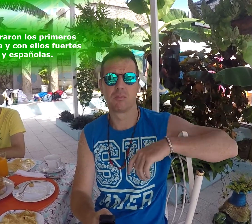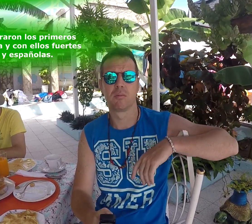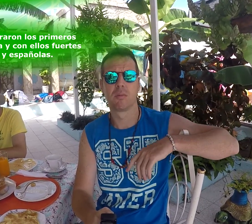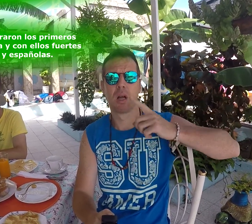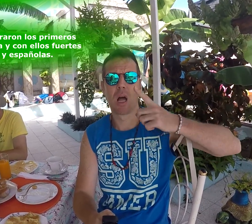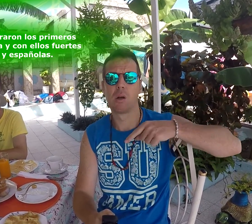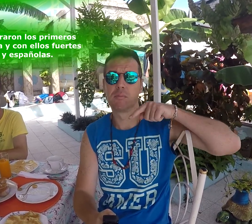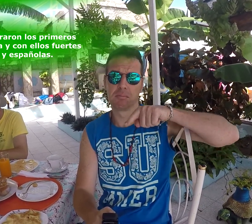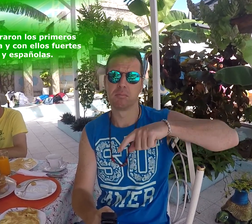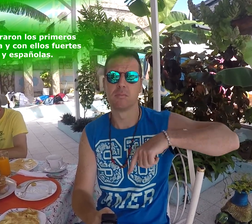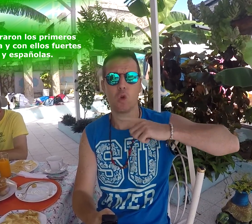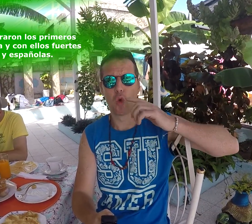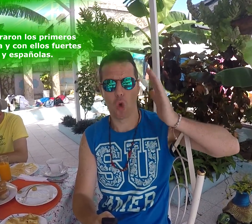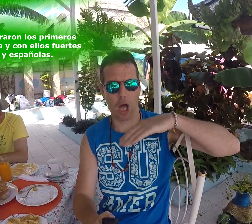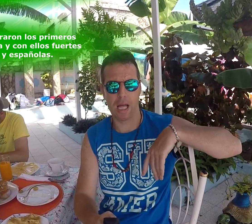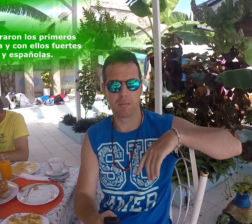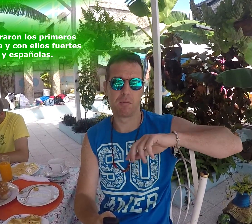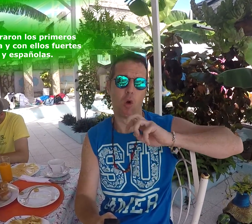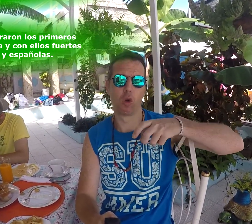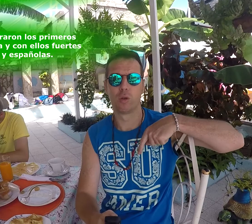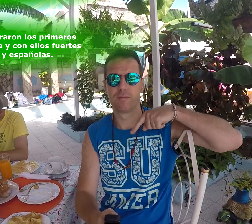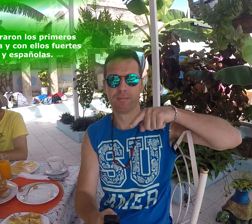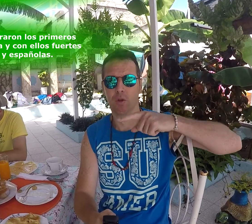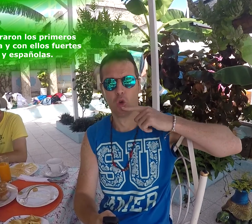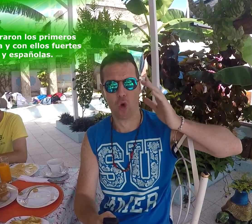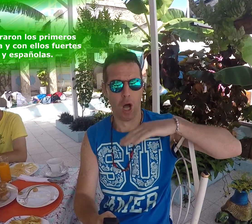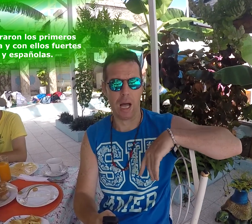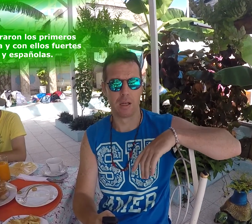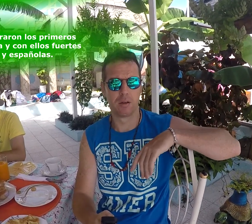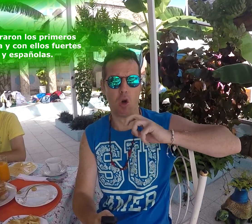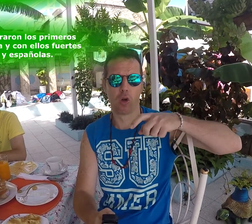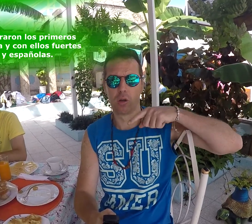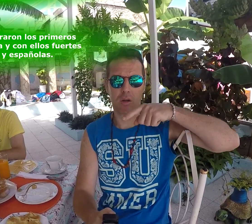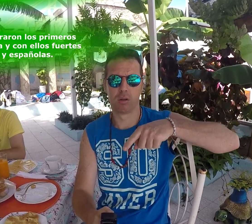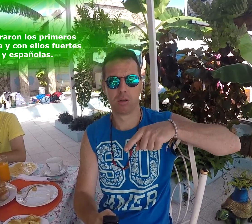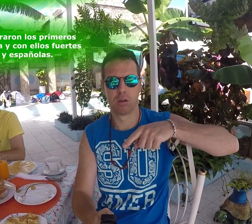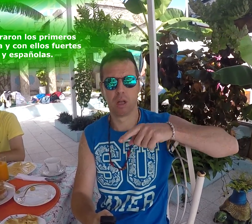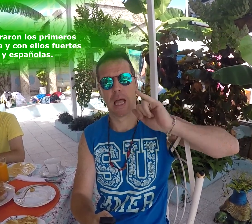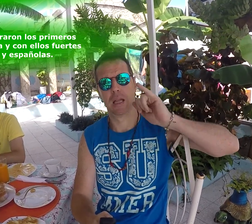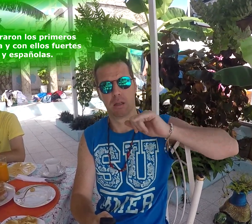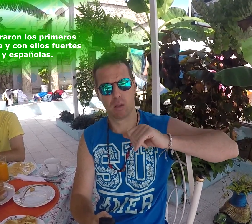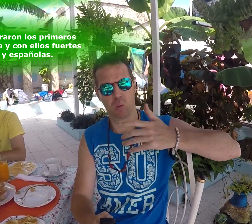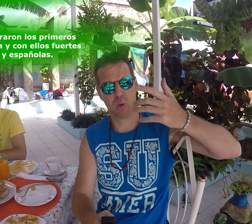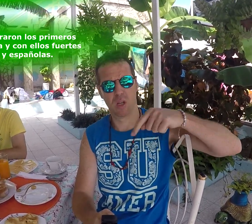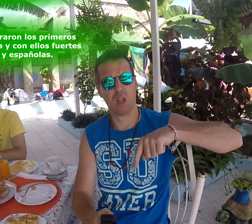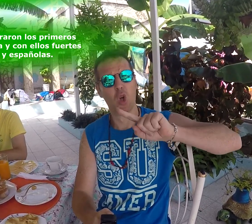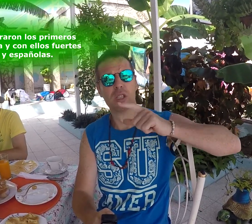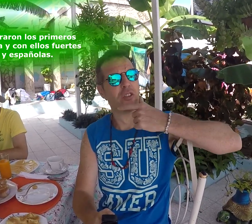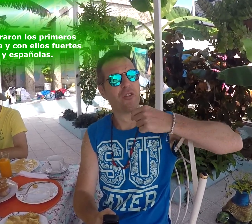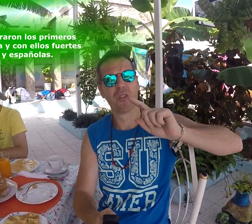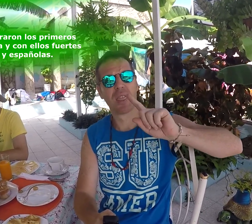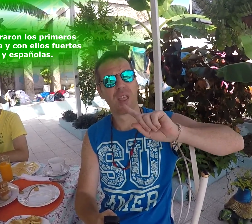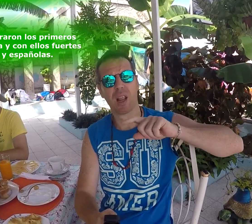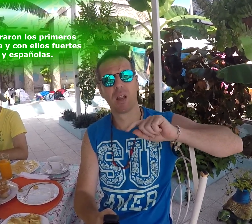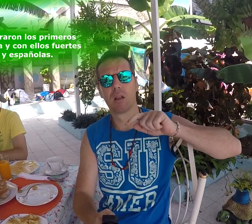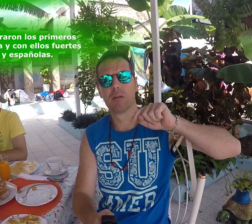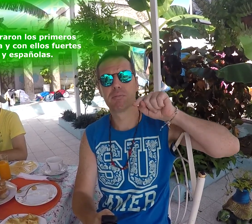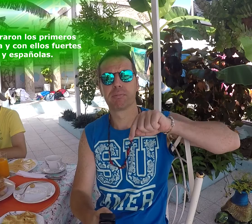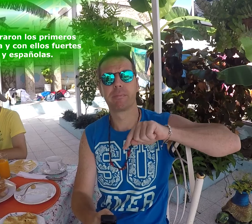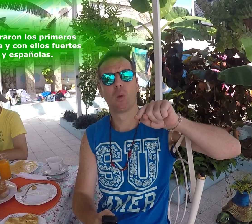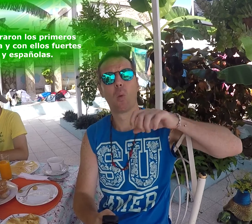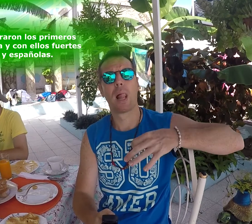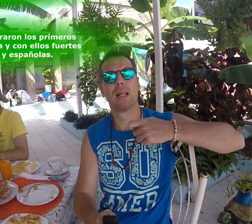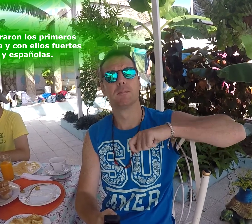Me dijo que no lo tenía y pedí otra cosa y tampoco lo tenía, lo último sí lo tenía, parece que no es fácil pedir